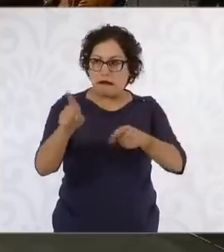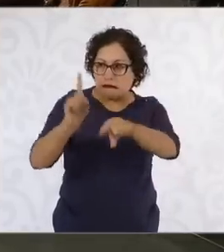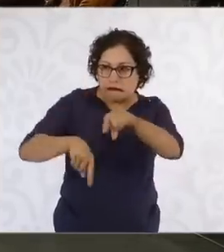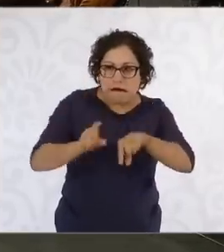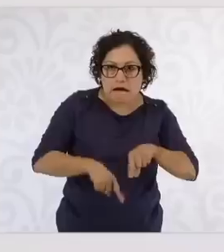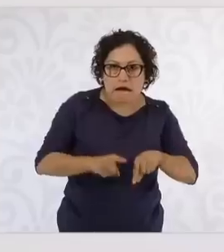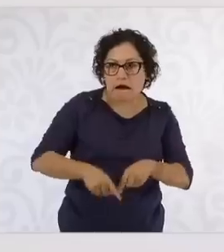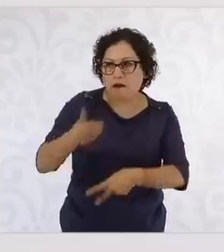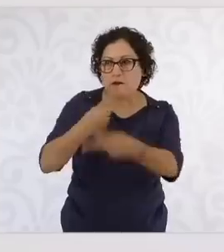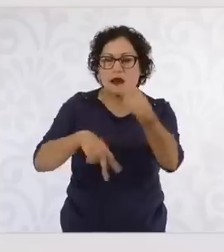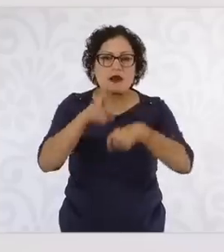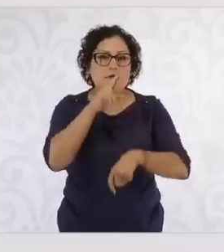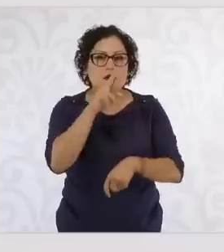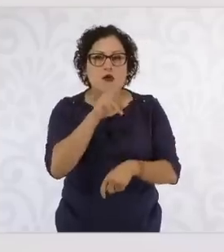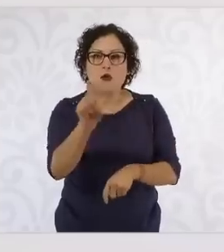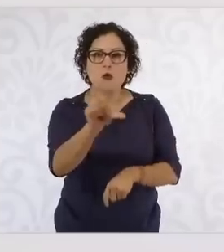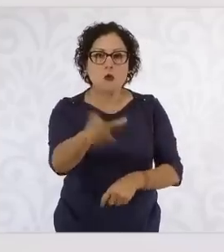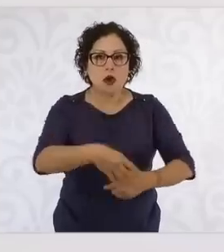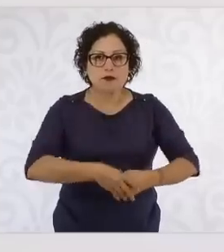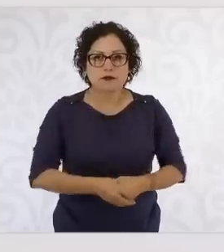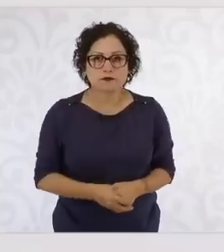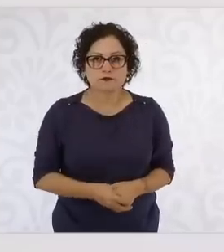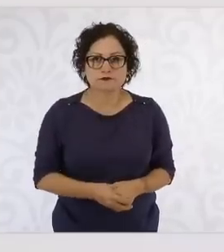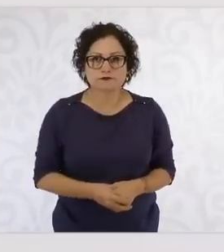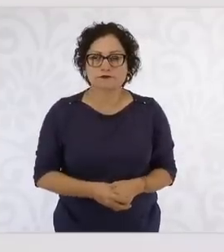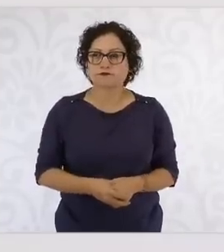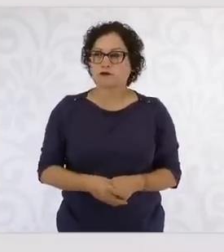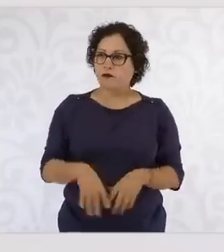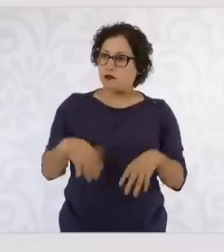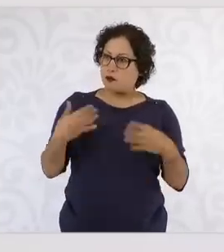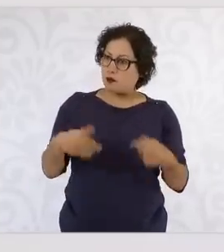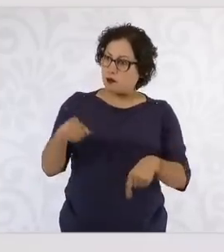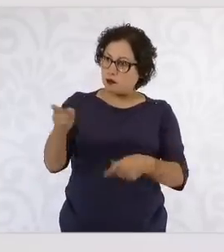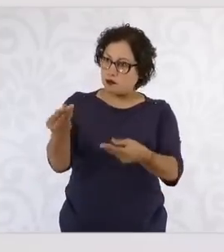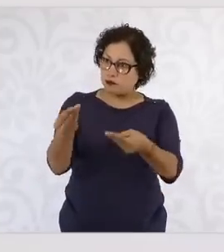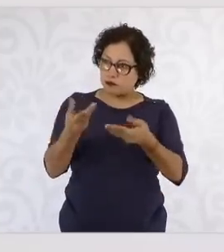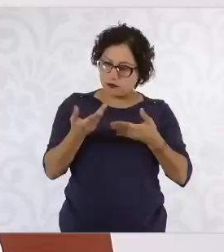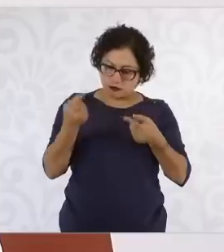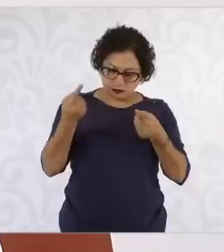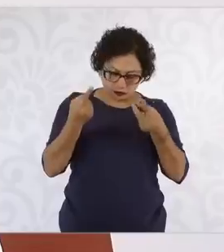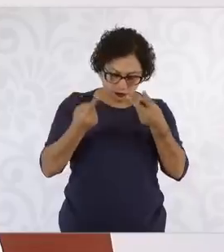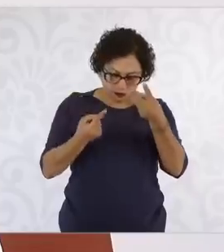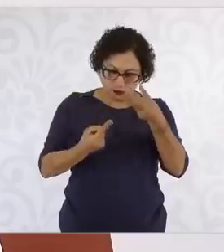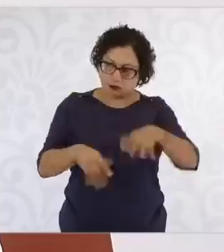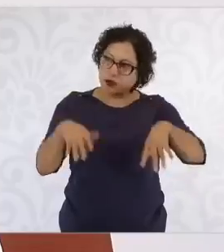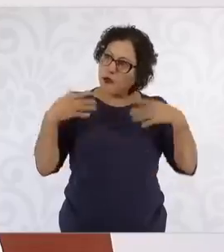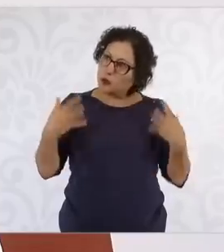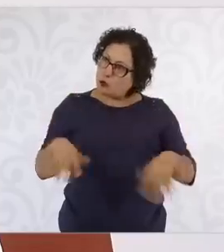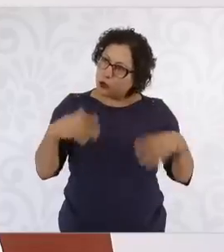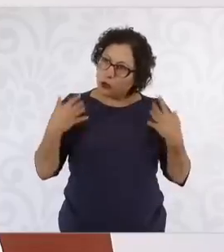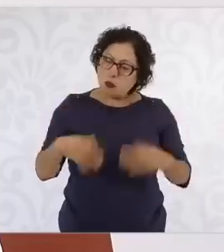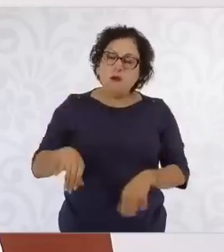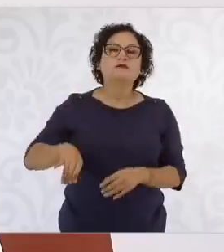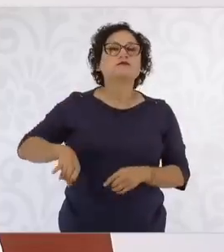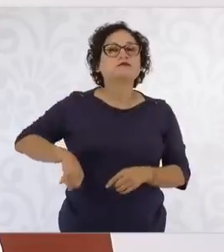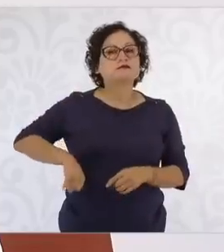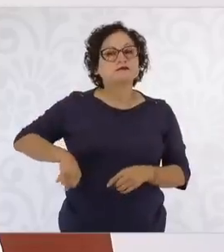está muy interesante la información que haces pública Ya ven que el documento